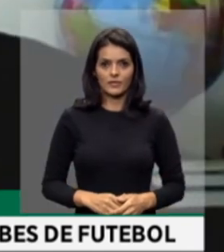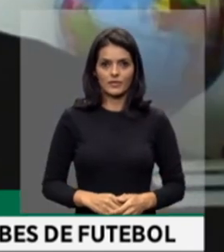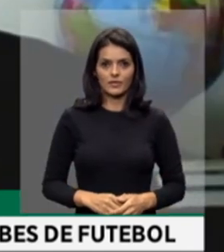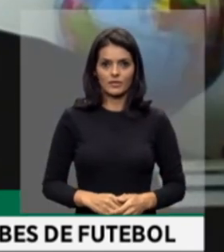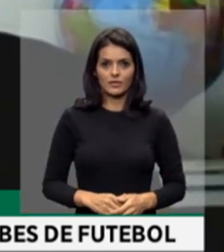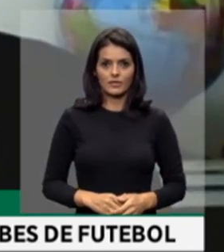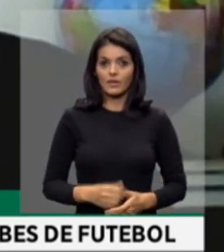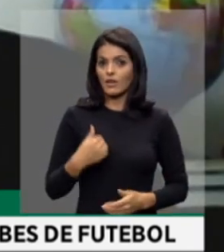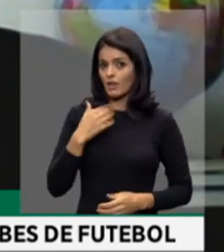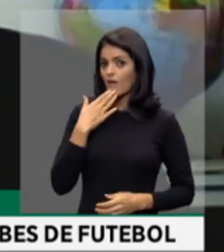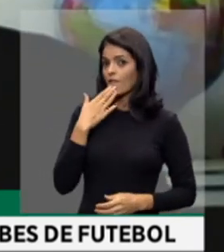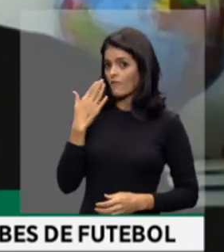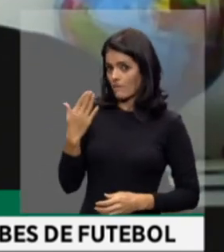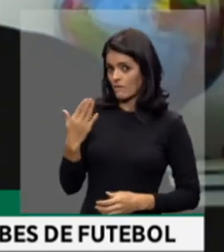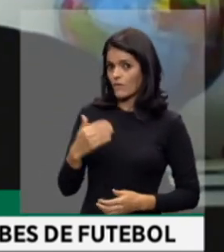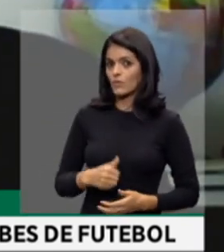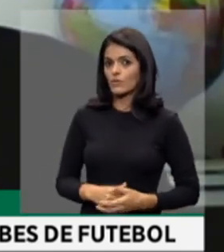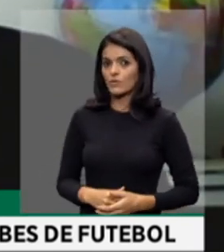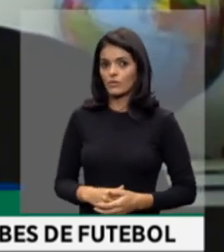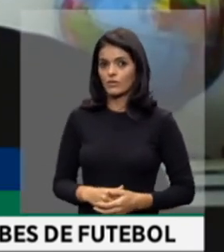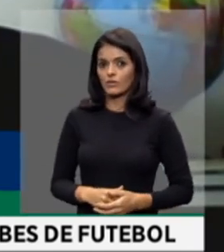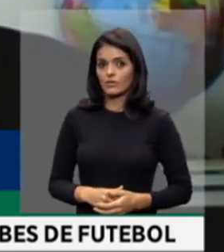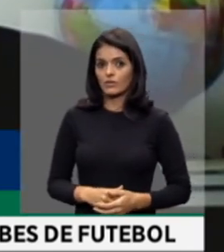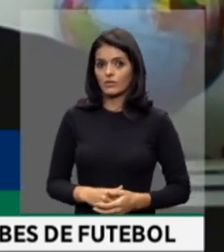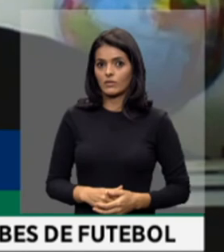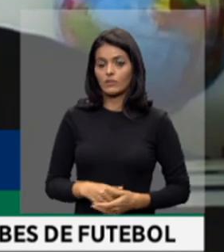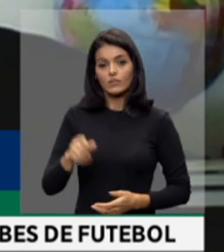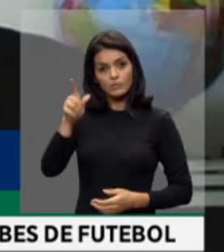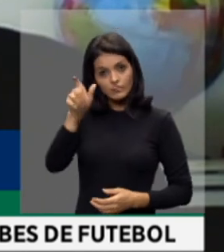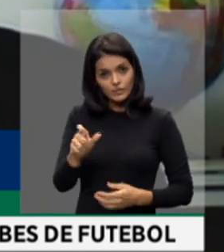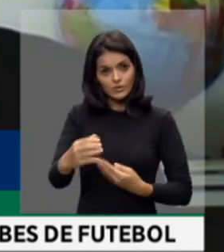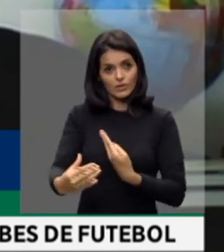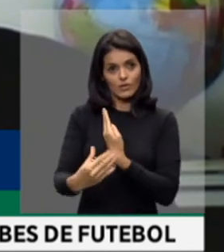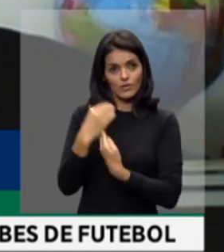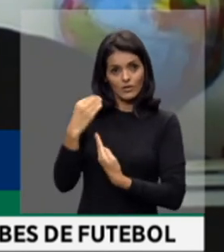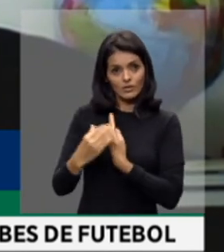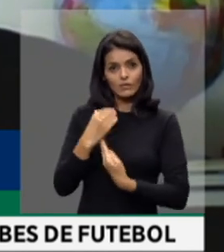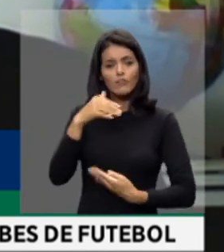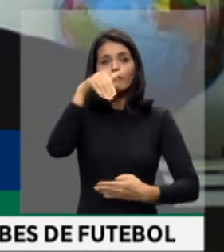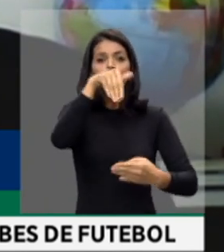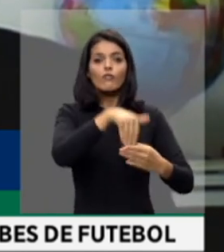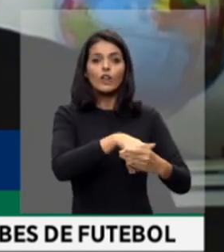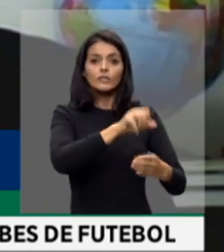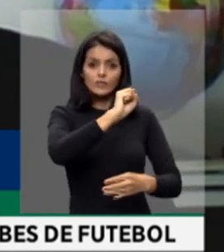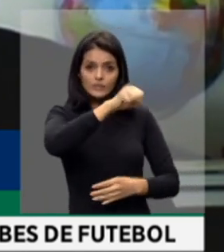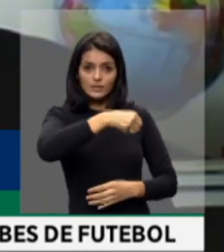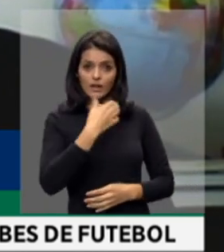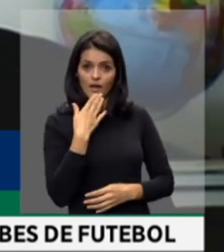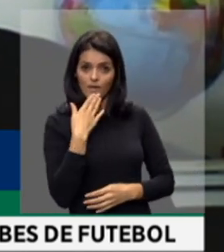QUEREMOS O DESTAQUE, PORTANTO, A DEFESA DO DESTAQUE É EXATAMENTE ESSA COLEGAS DEPUTADOS É ... PELA MANUTENÇÃO DESTA EMENDA